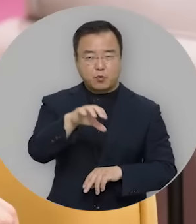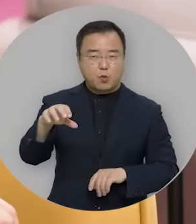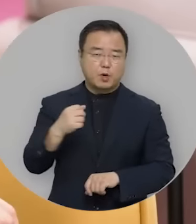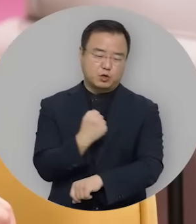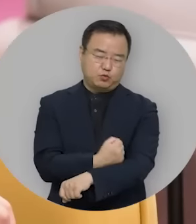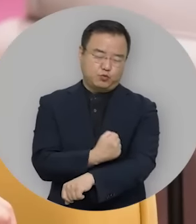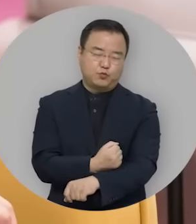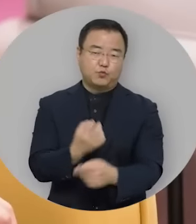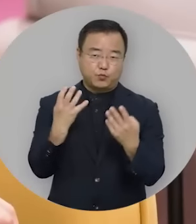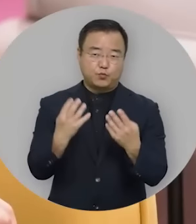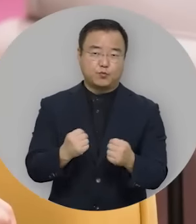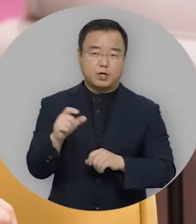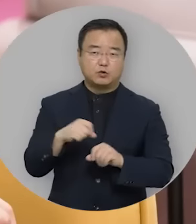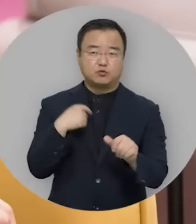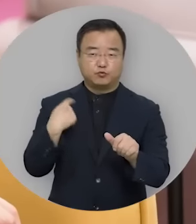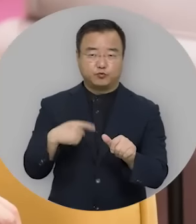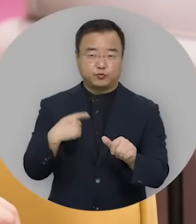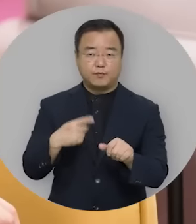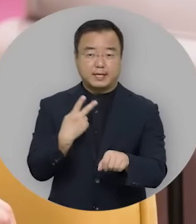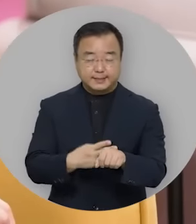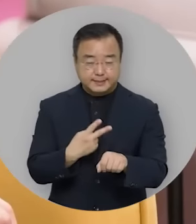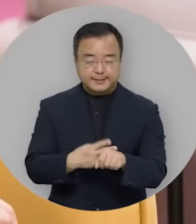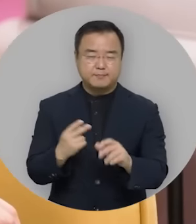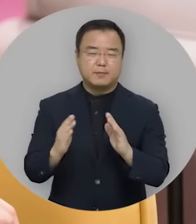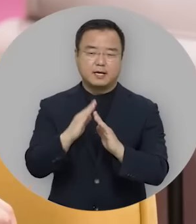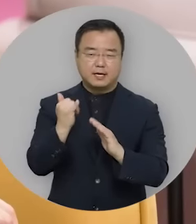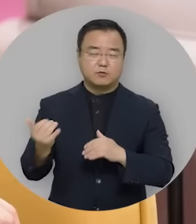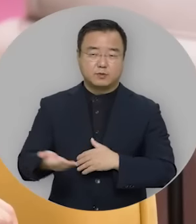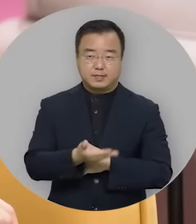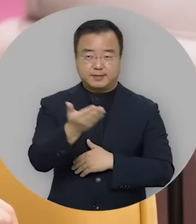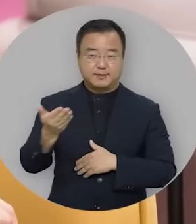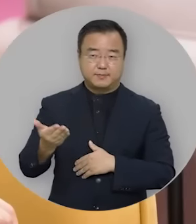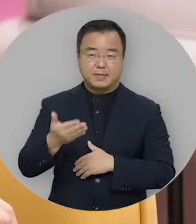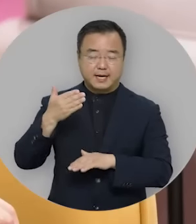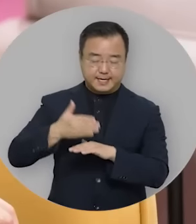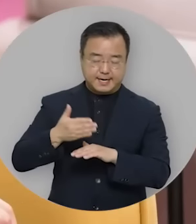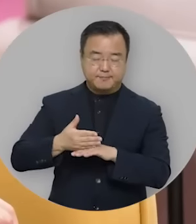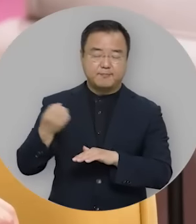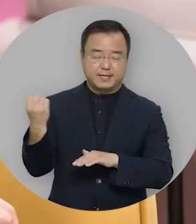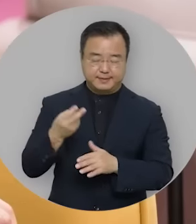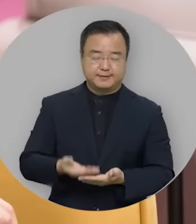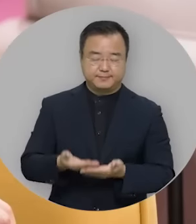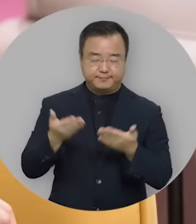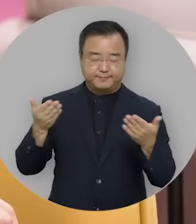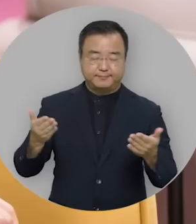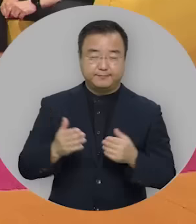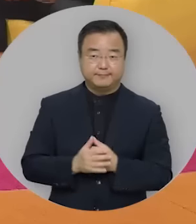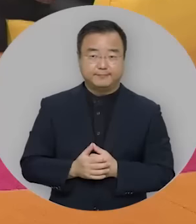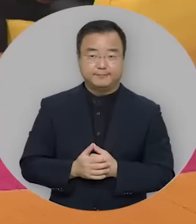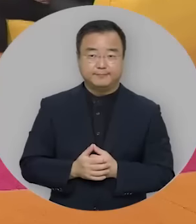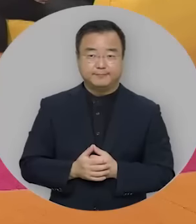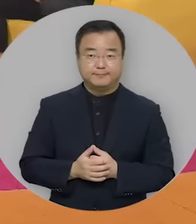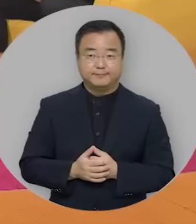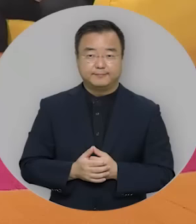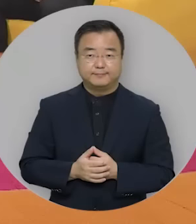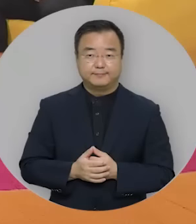정말 애쓰시고 계시는 특수교육 선생님들과 가족 여러분께 다시 한번 깊이 감사드립니다. 감사합니다, 파이팅!